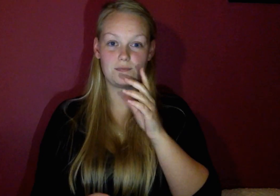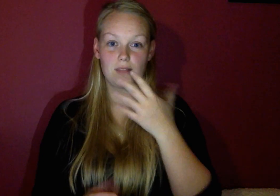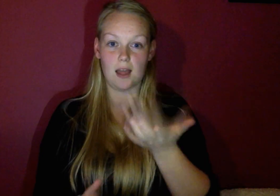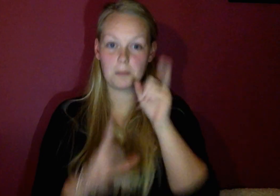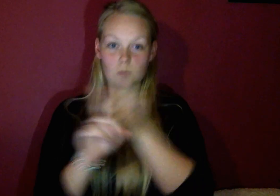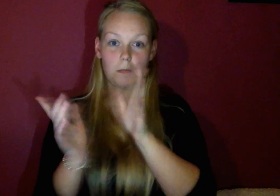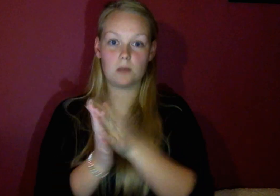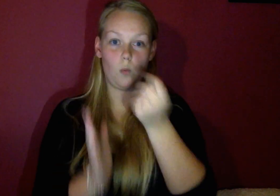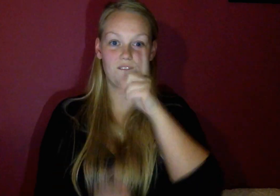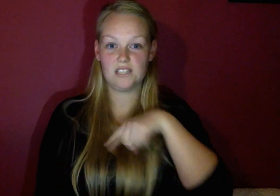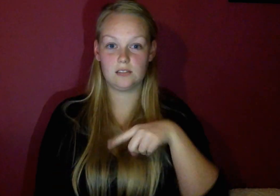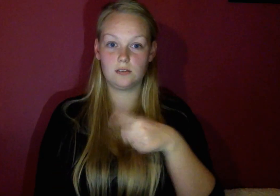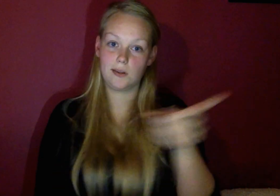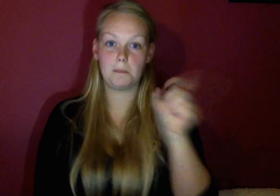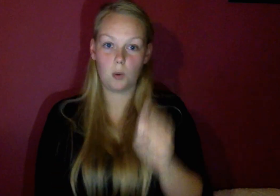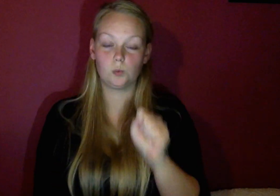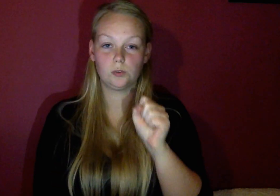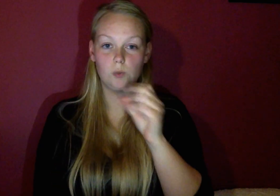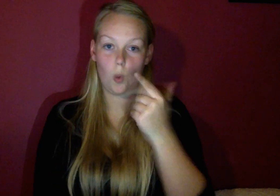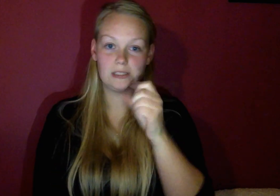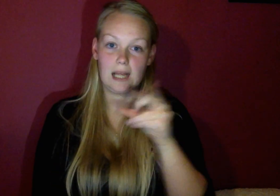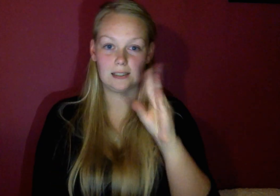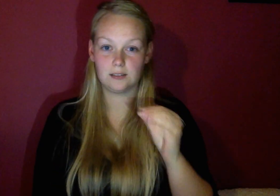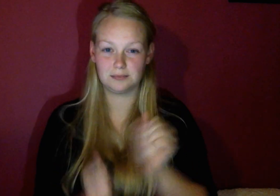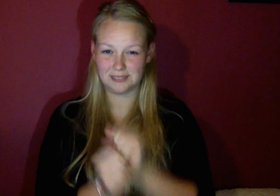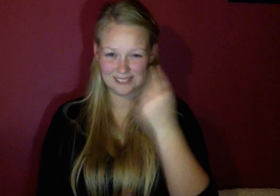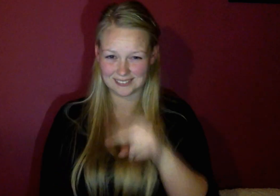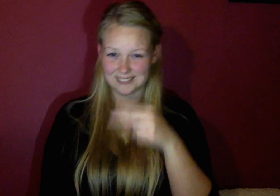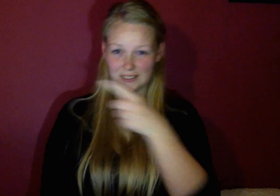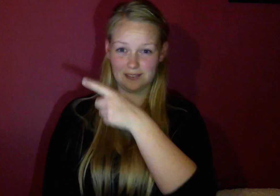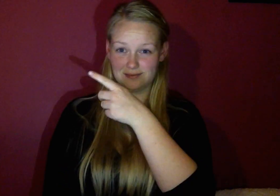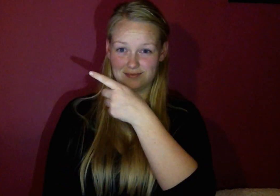Döva. Människor med något fel som måste åtgärdas. Men nej.